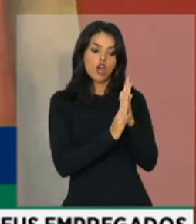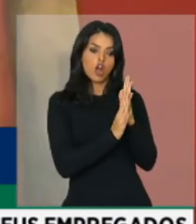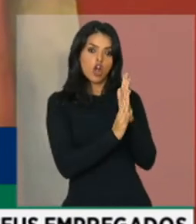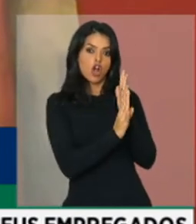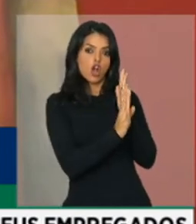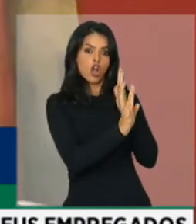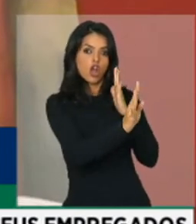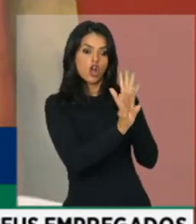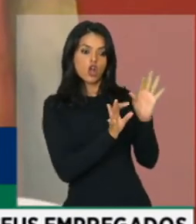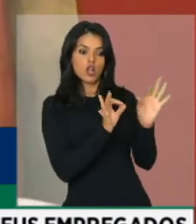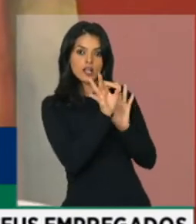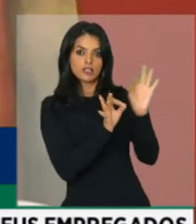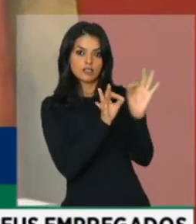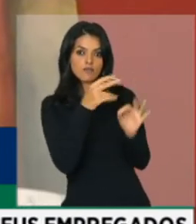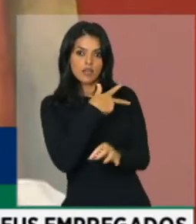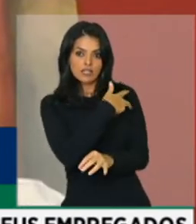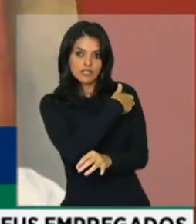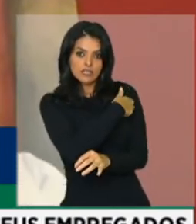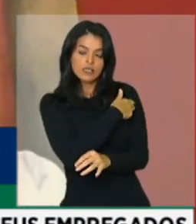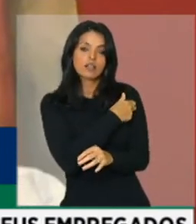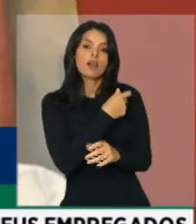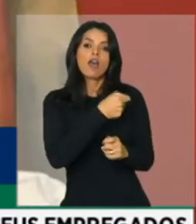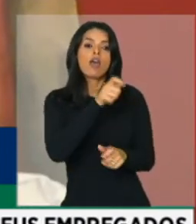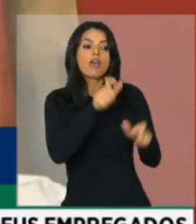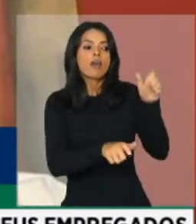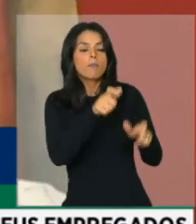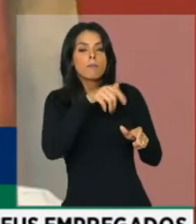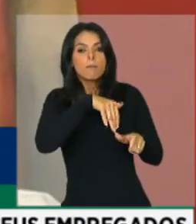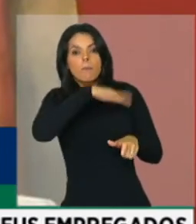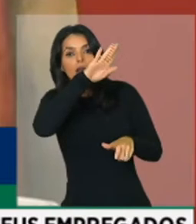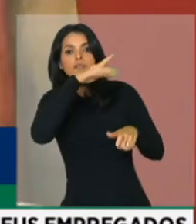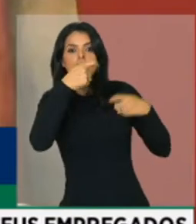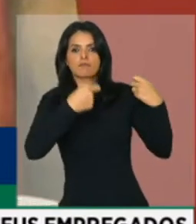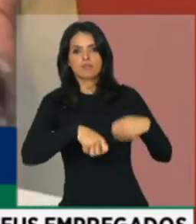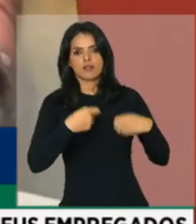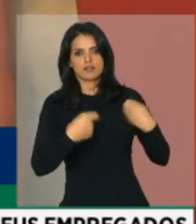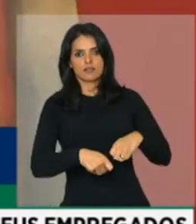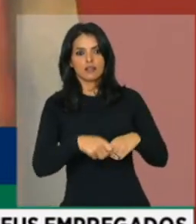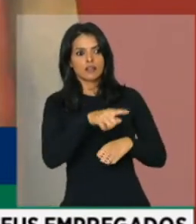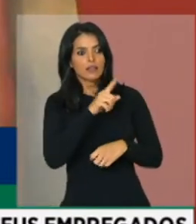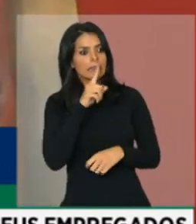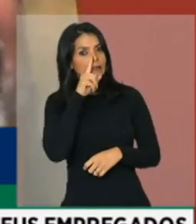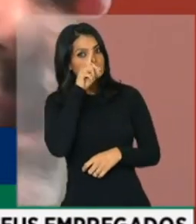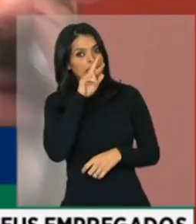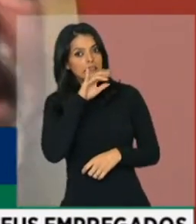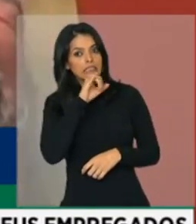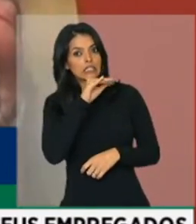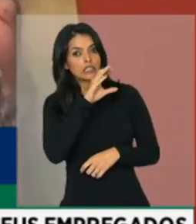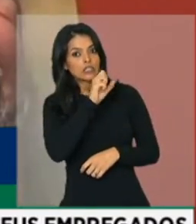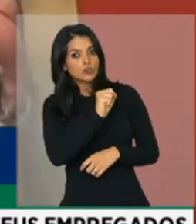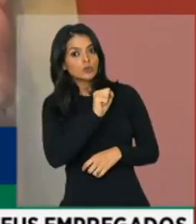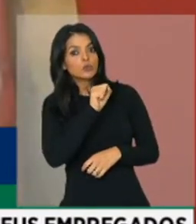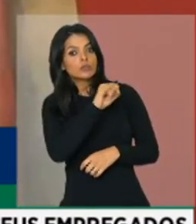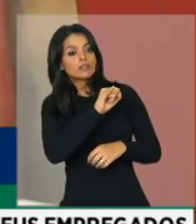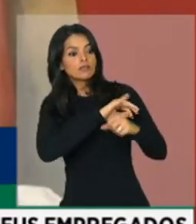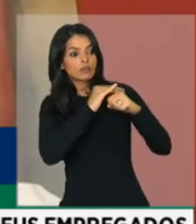VERGONHOSO. A ORDEM DE VACINAÇÃO DAQUELE QUE ENVOLVE O MAIOR RISCO DE MORRER TEM QUE SER VACINADO